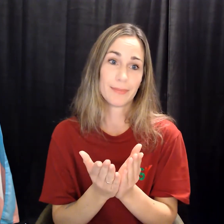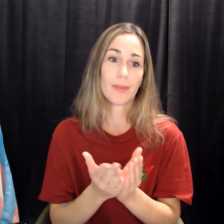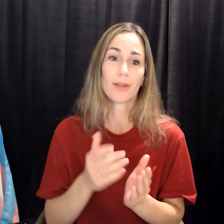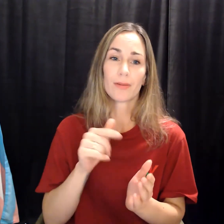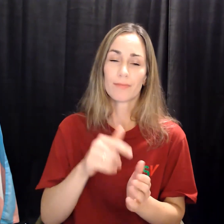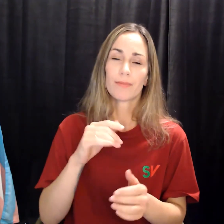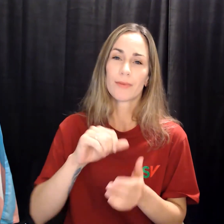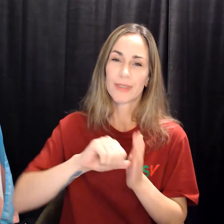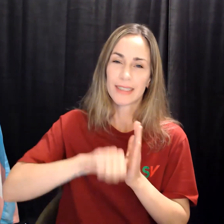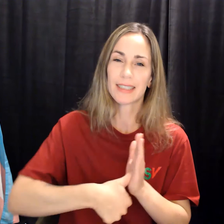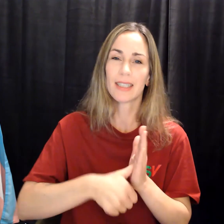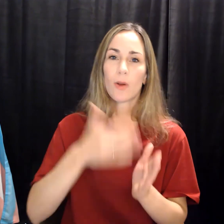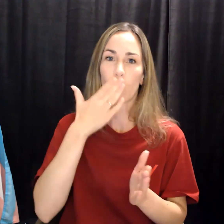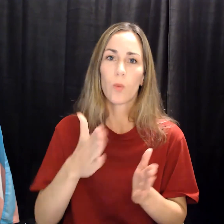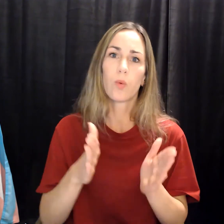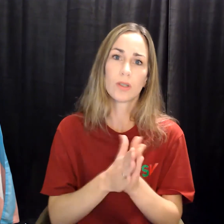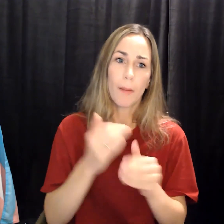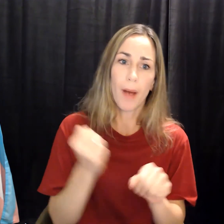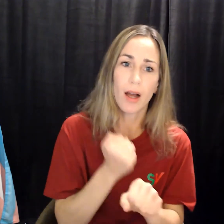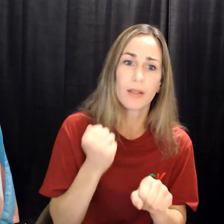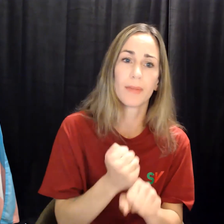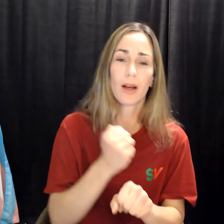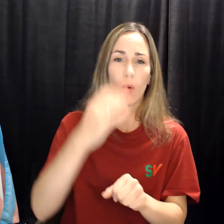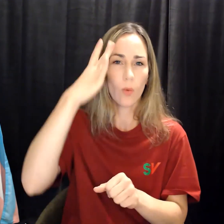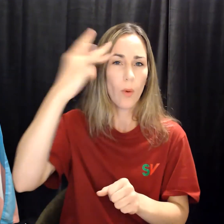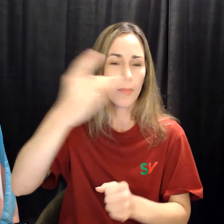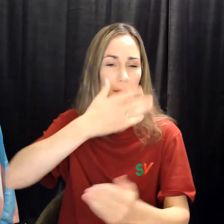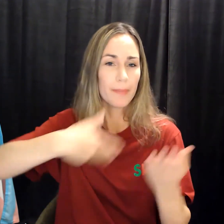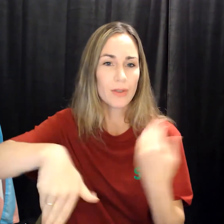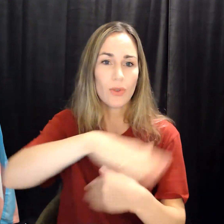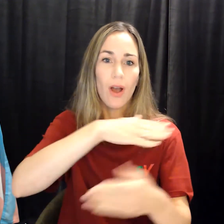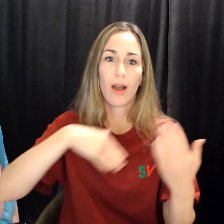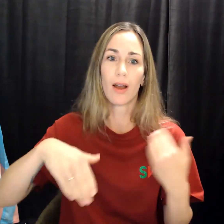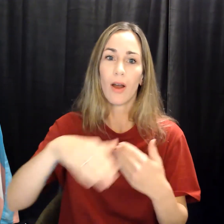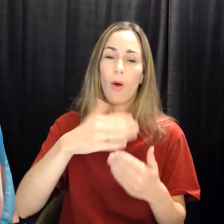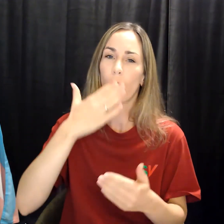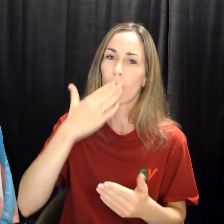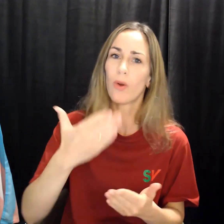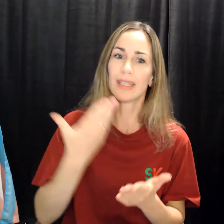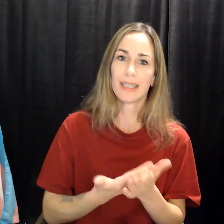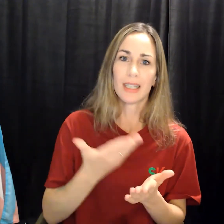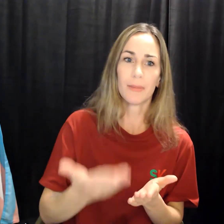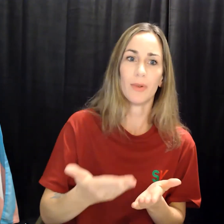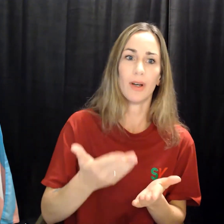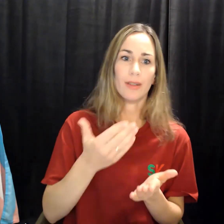for å sikre godt samarbeid, kompetansemiljø og godt tilbud